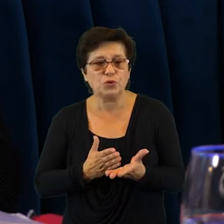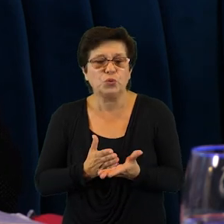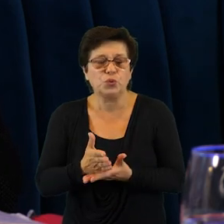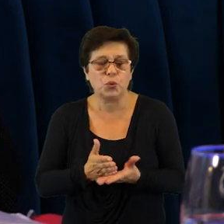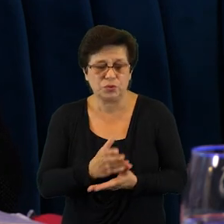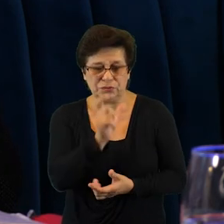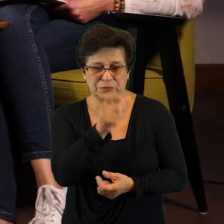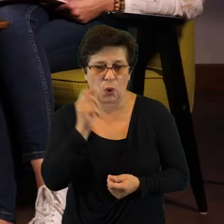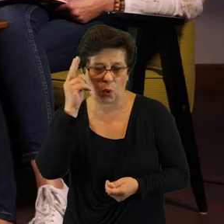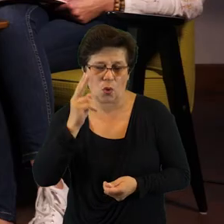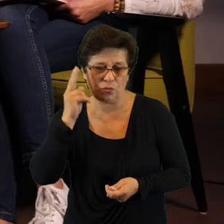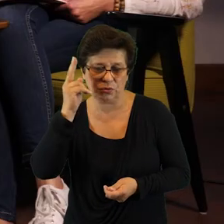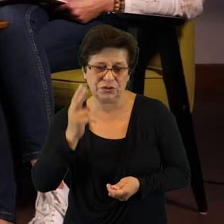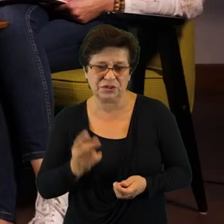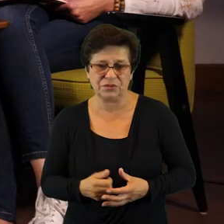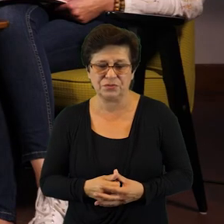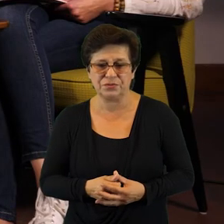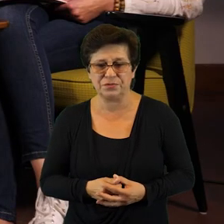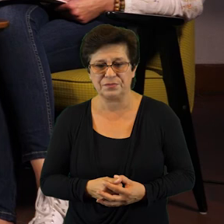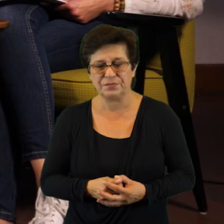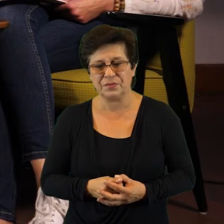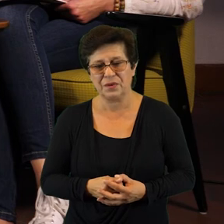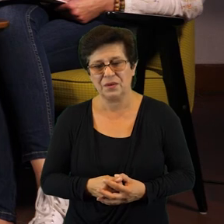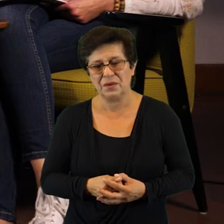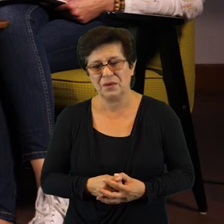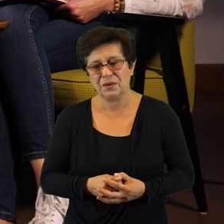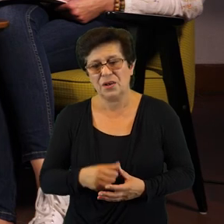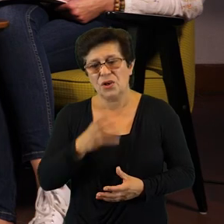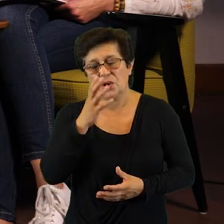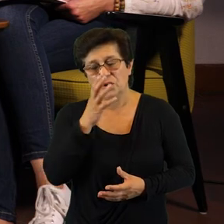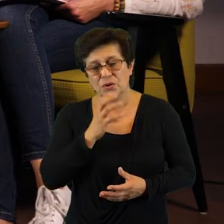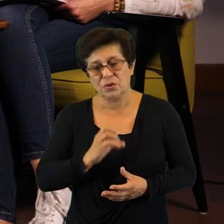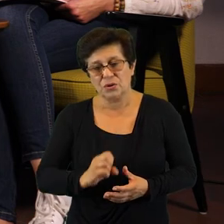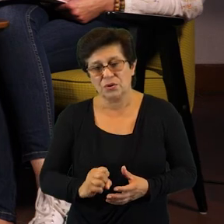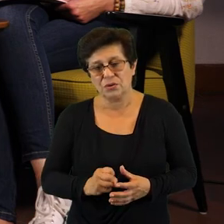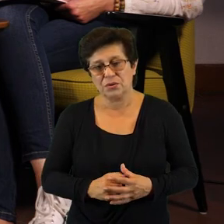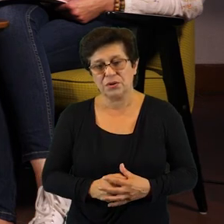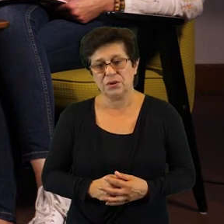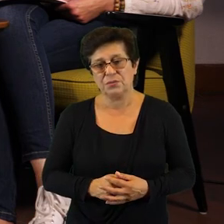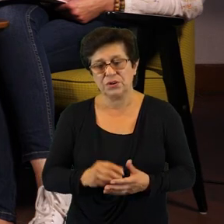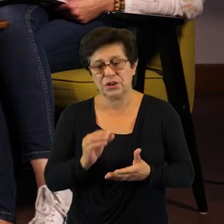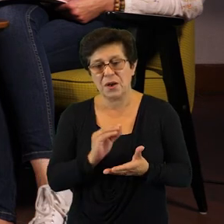Tak należy to nazwać. Słonimski pisze tekst,